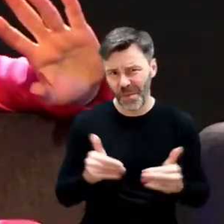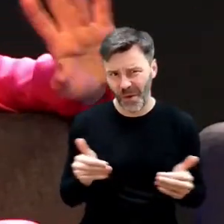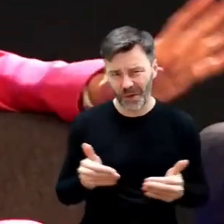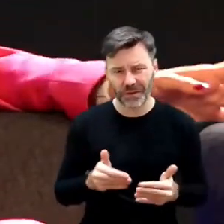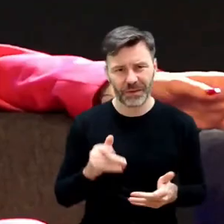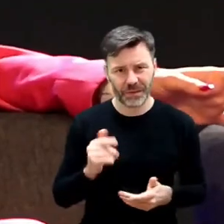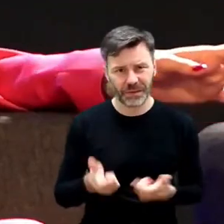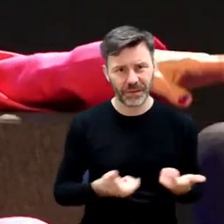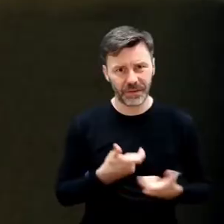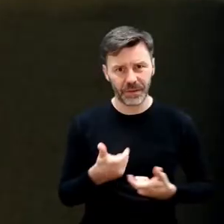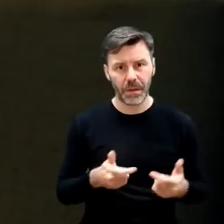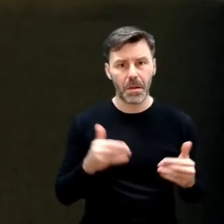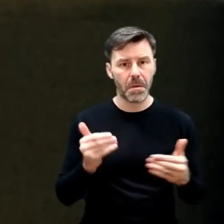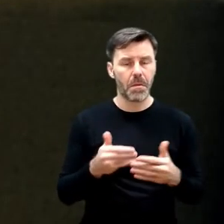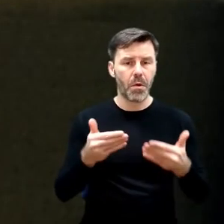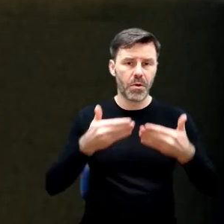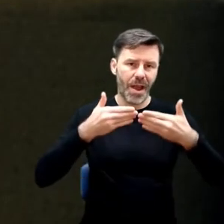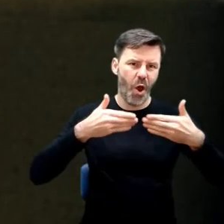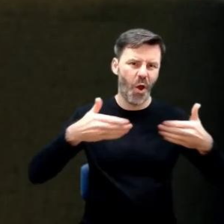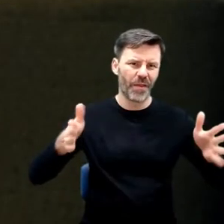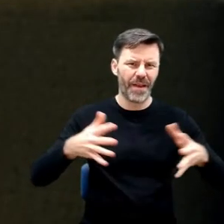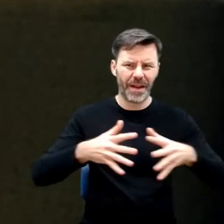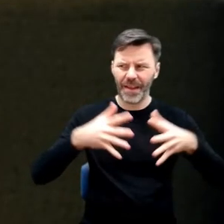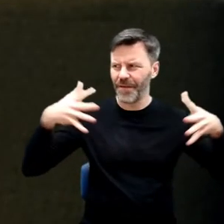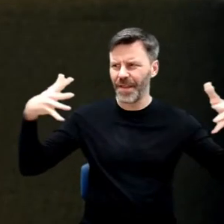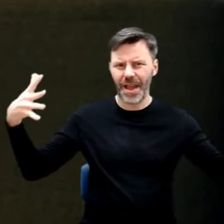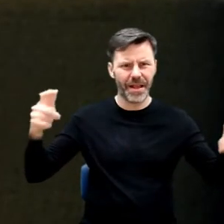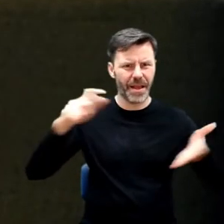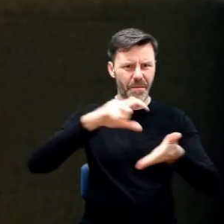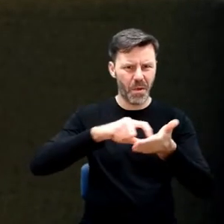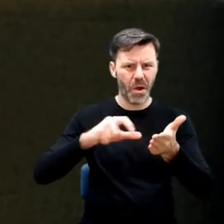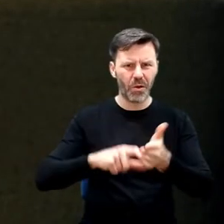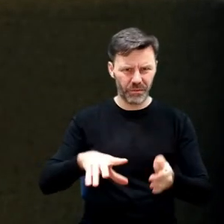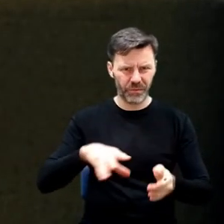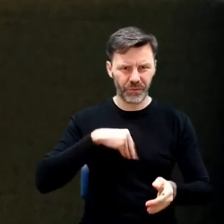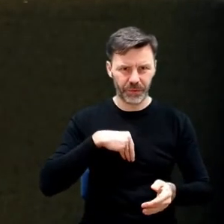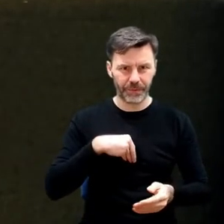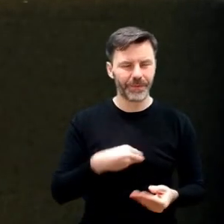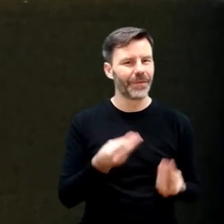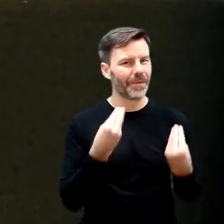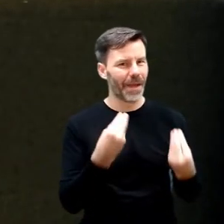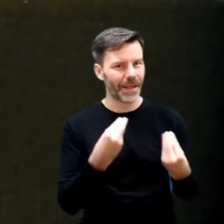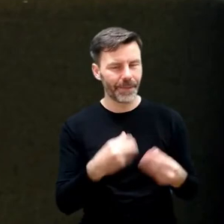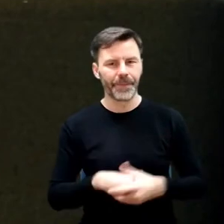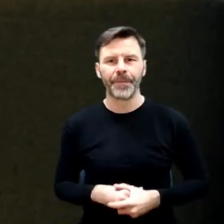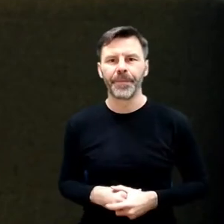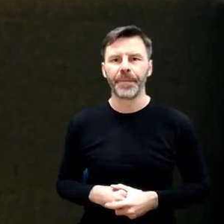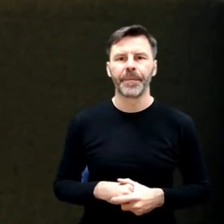Absolutnie możemy otworzyć otwarte przestrzenie. Wspaniale. W takim razie pytanie do Agaty, która jeszcze pewnie będzie chciała odnieść...